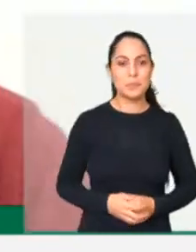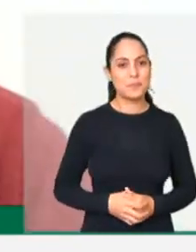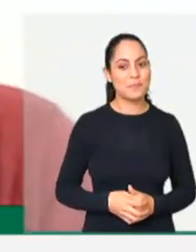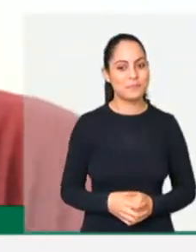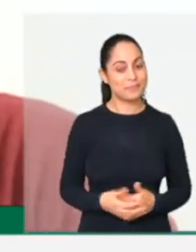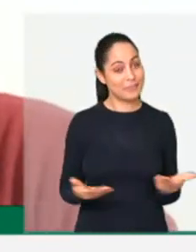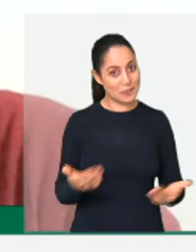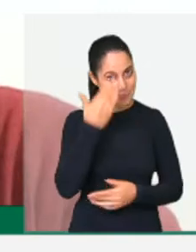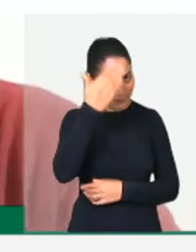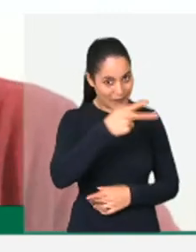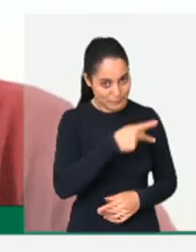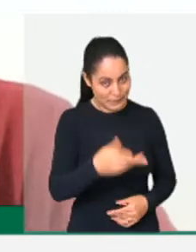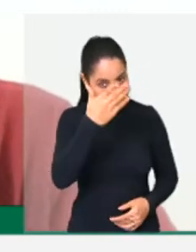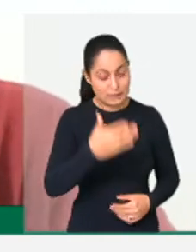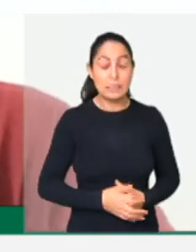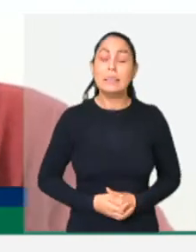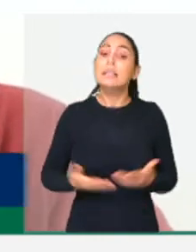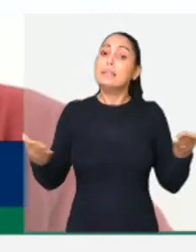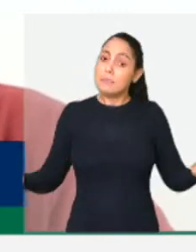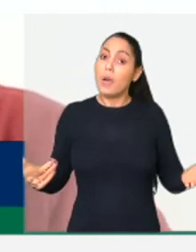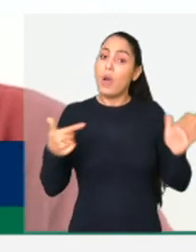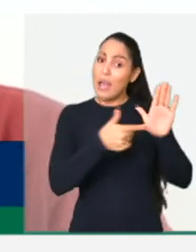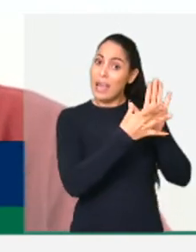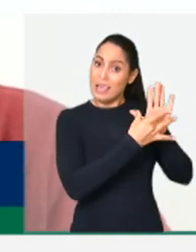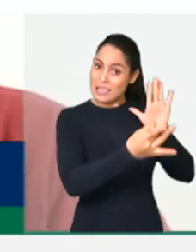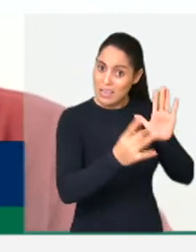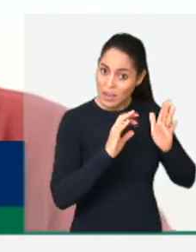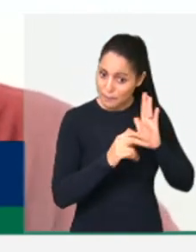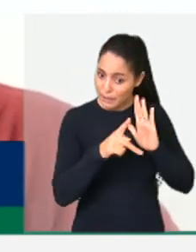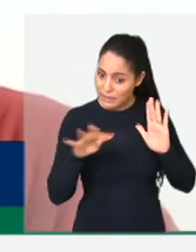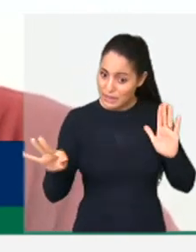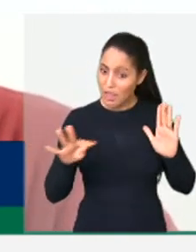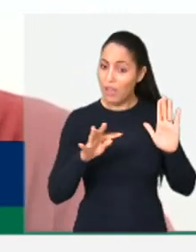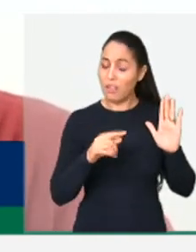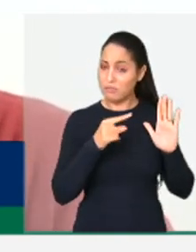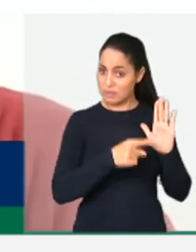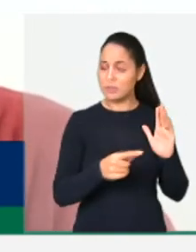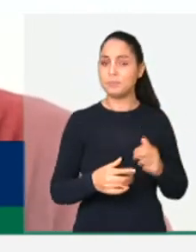° DA MP, NO ART. DA MP, O REBATE PREVISTO ERA DE 10 A